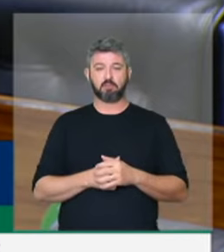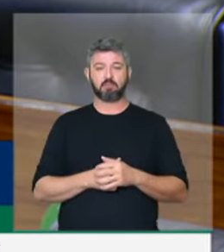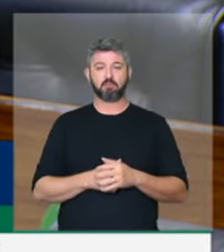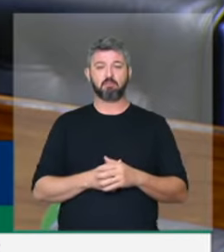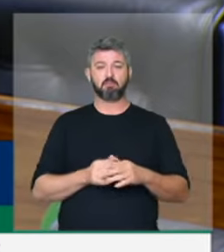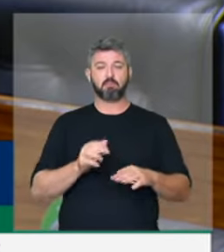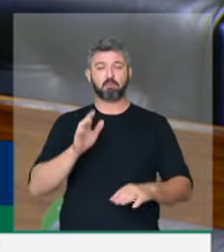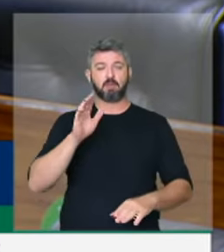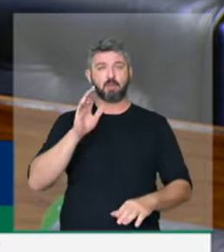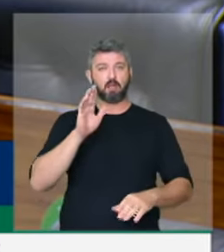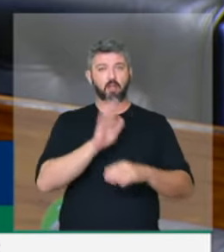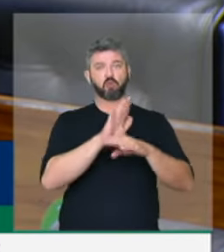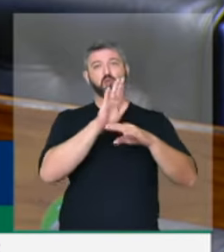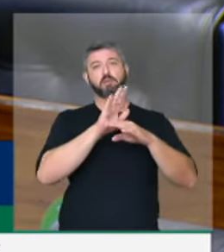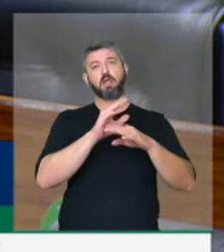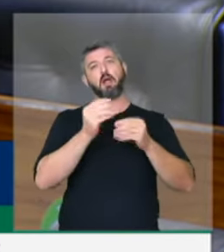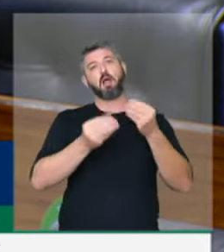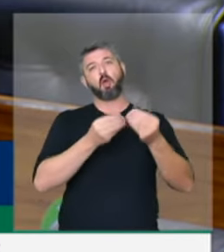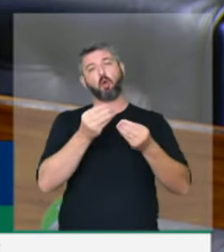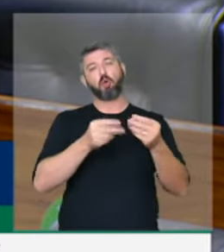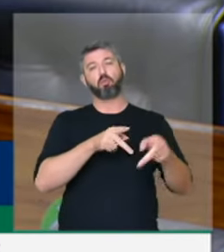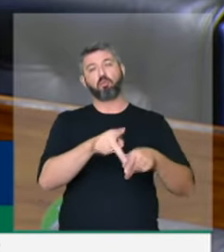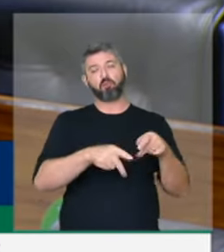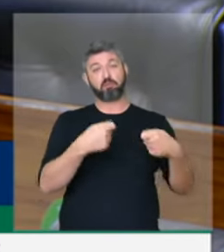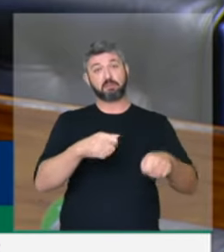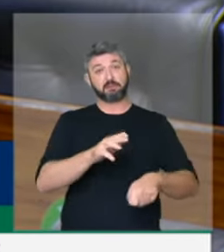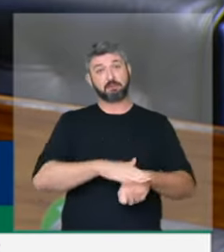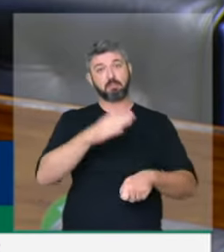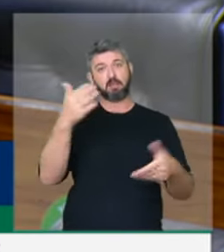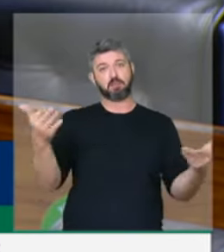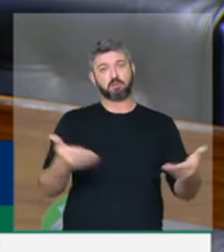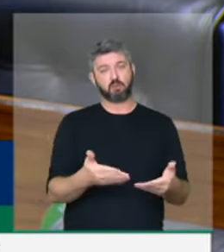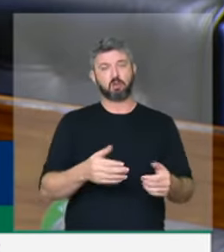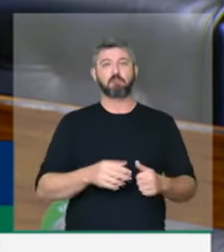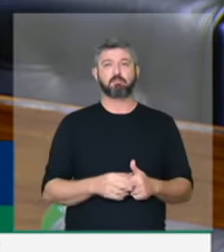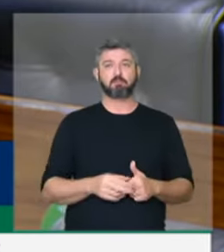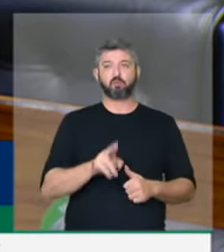PRECISA UTILIZANDO AS VAGAS DOS HOSPITAIS PRIVADOS POR REGULAÇÃO DO SISTEMA ÚNICO